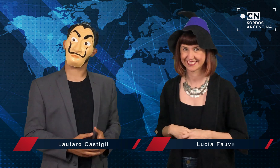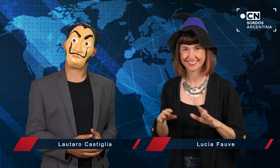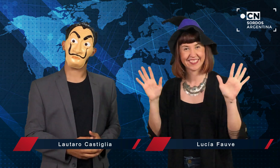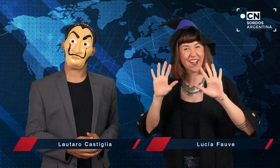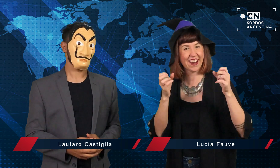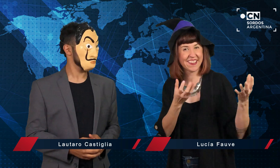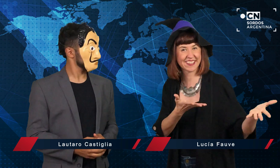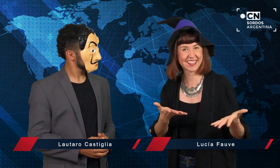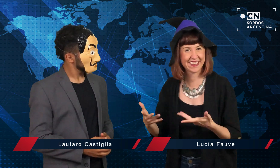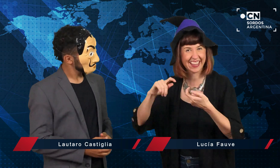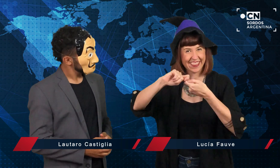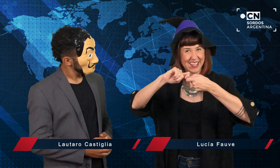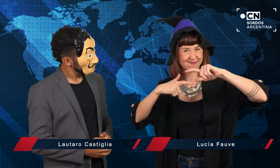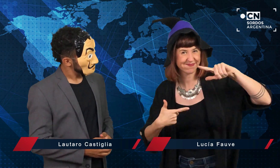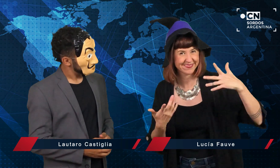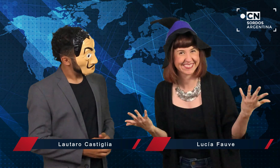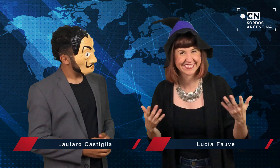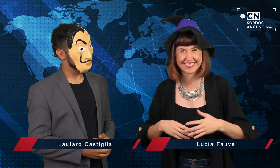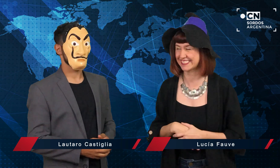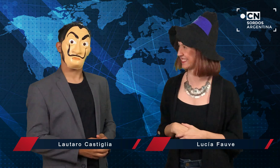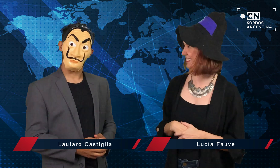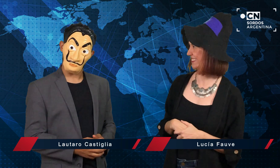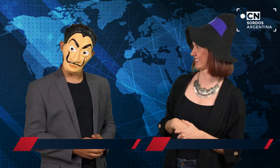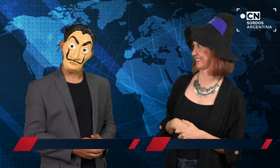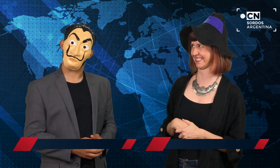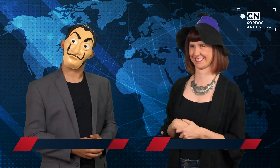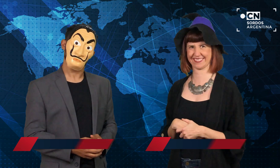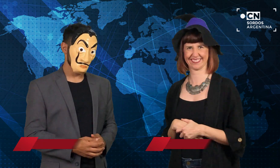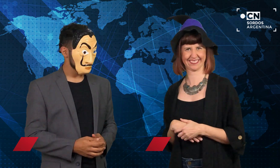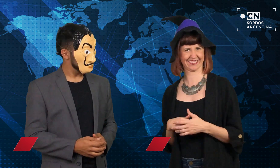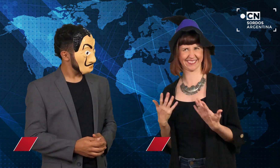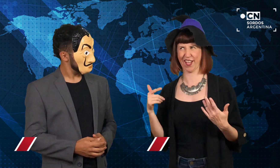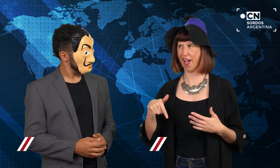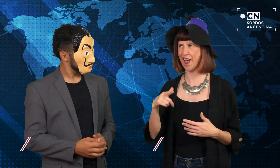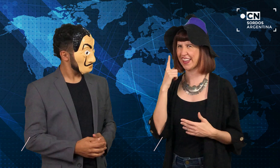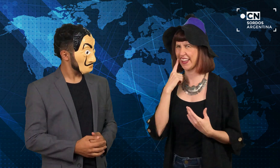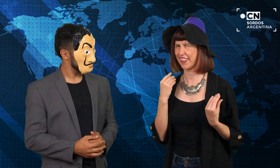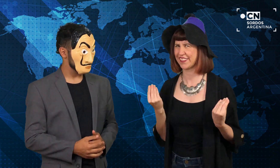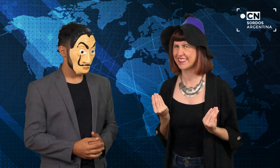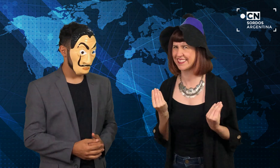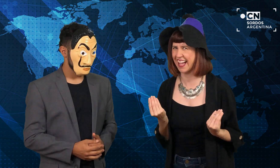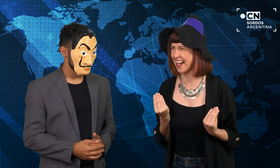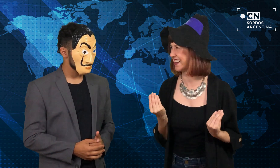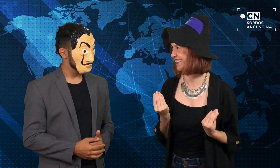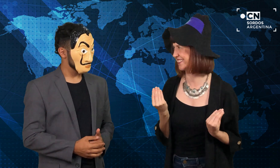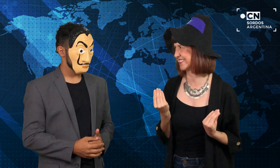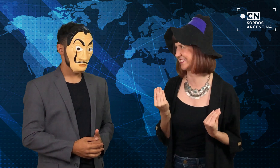Hola, bienvenidos a "CN Sordos". ¿Hoy qué día es?